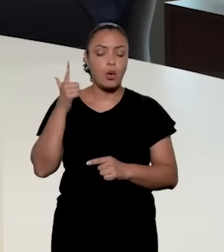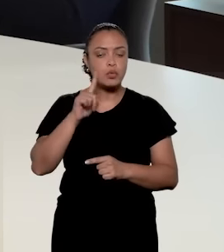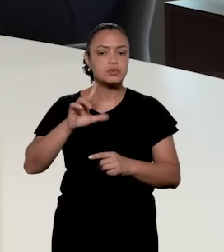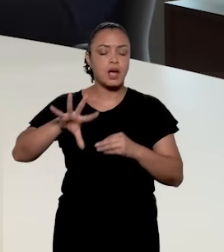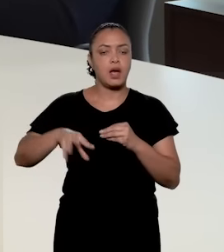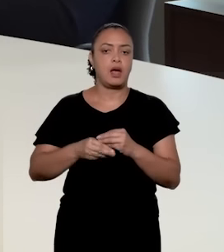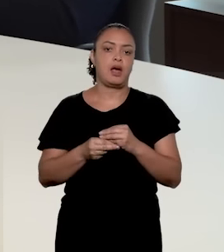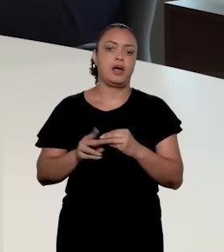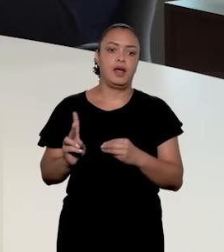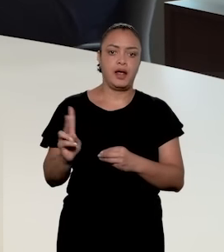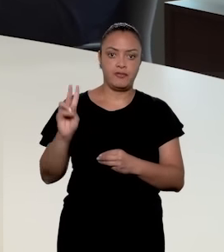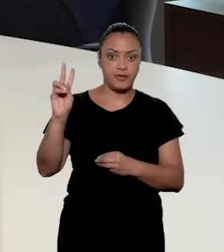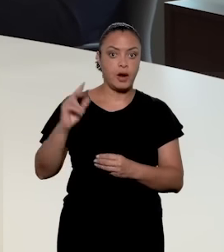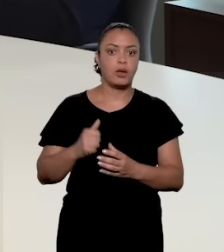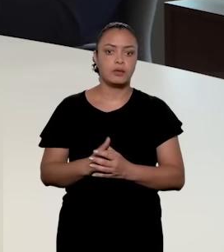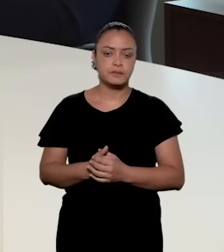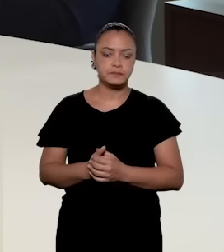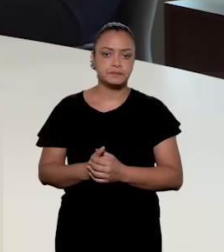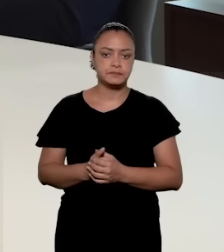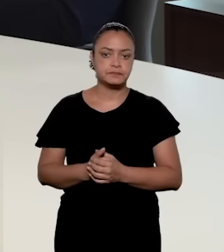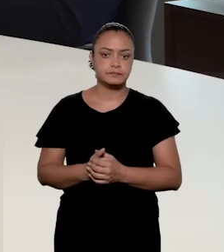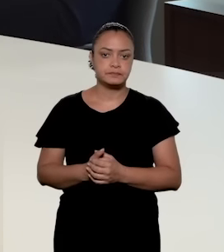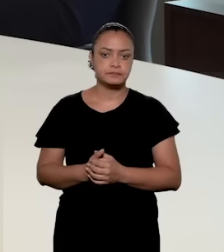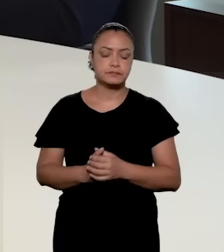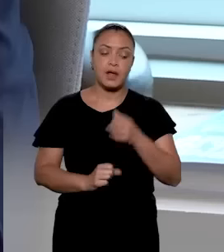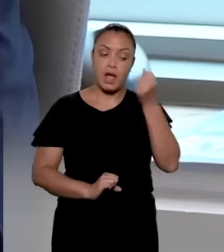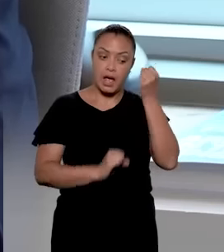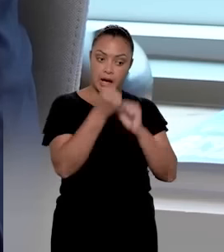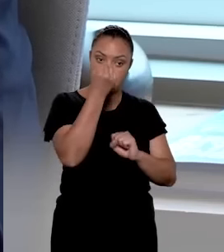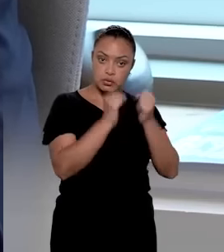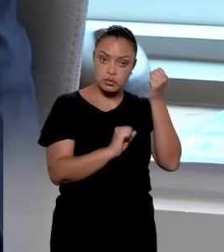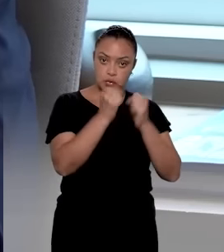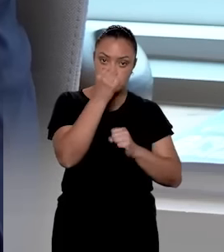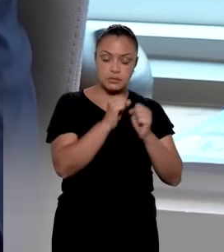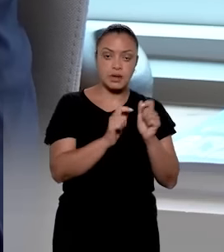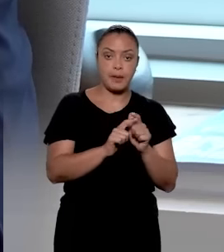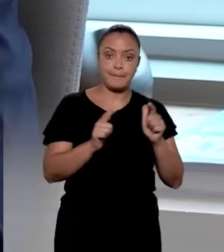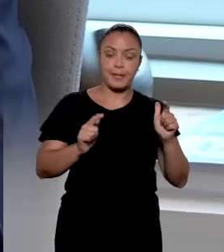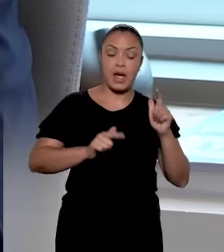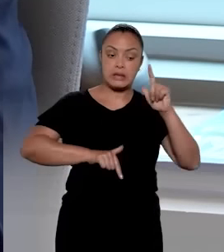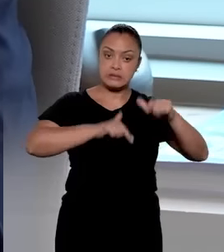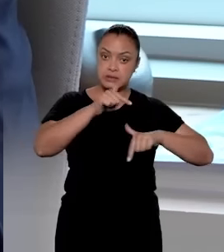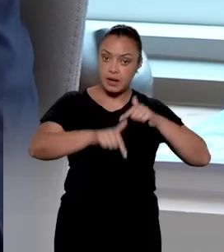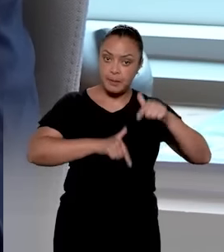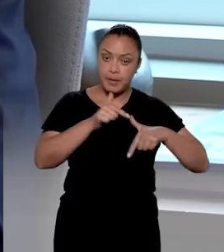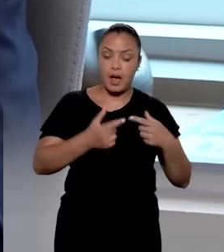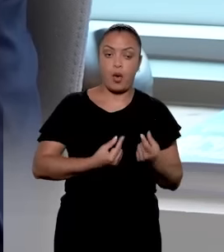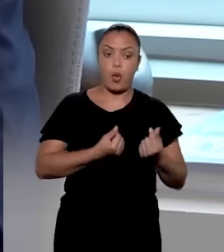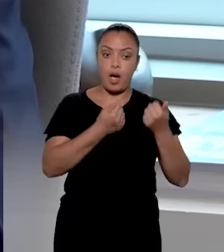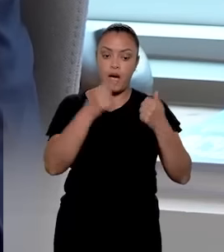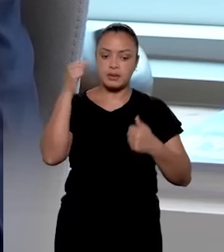porque aí vamos agregar valor e vamos fazer mais indústria aqui, gerando mais emprego e